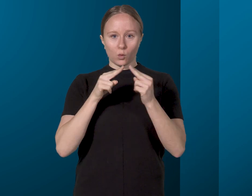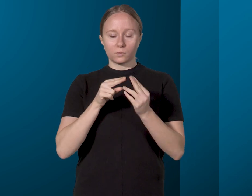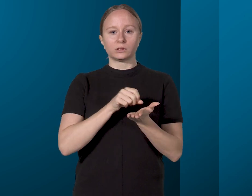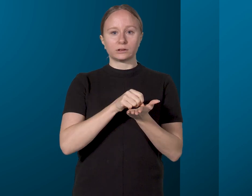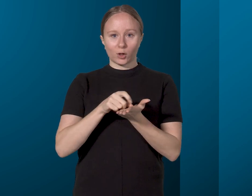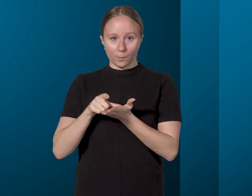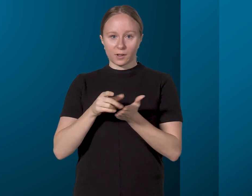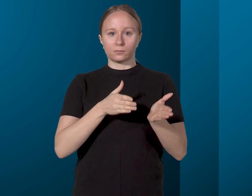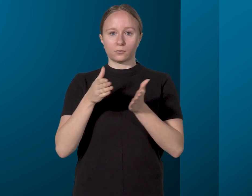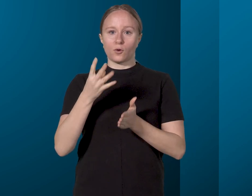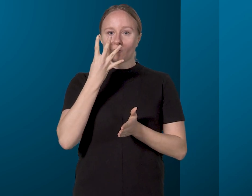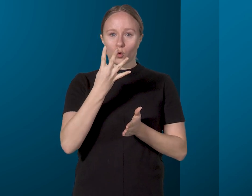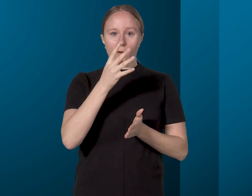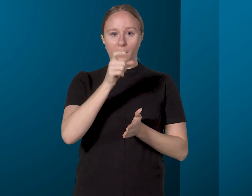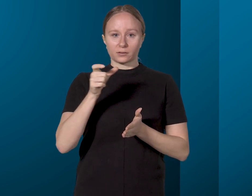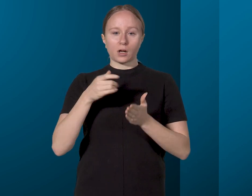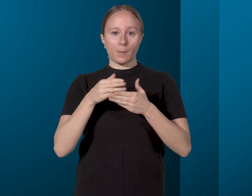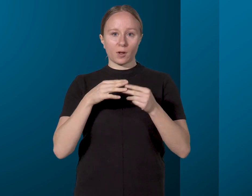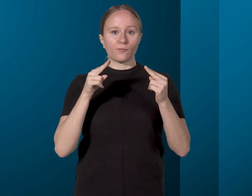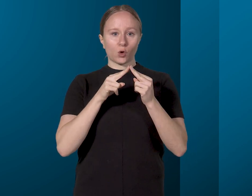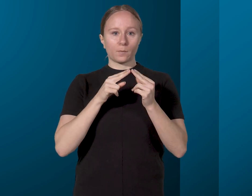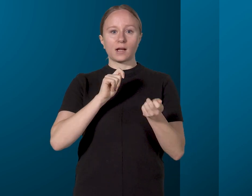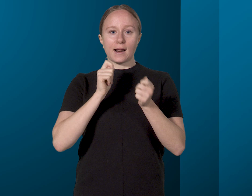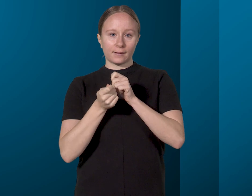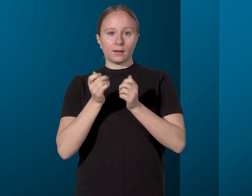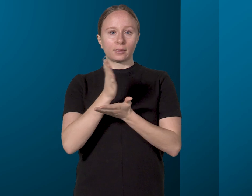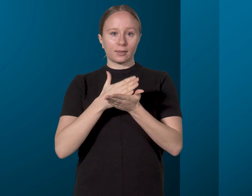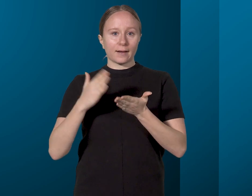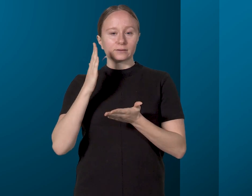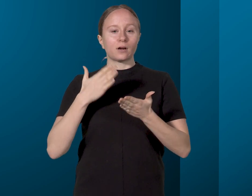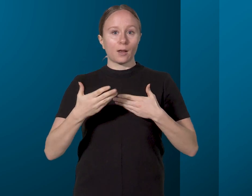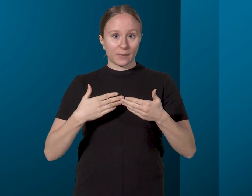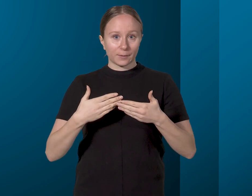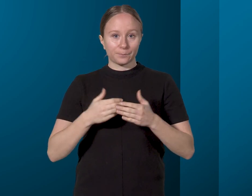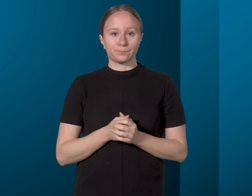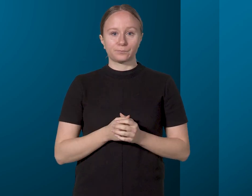sägas upp och fyra personers arbets- förhållande övergår till deltidsarbete